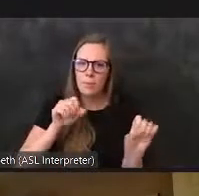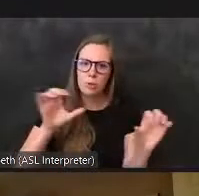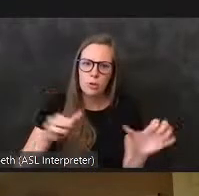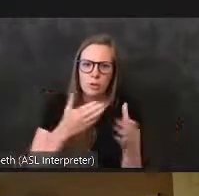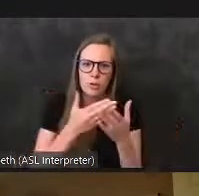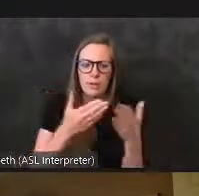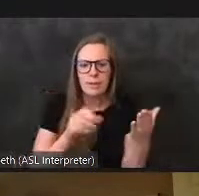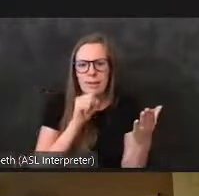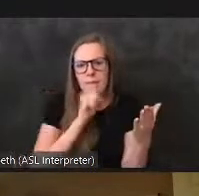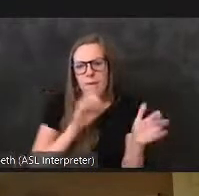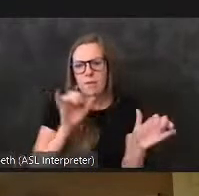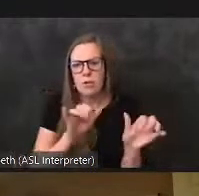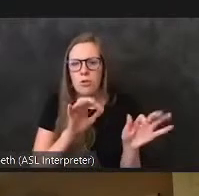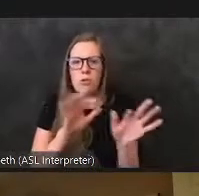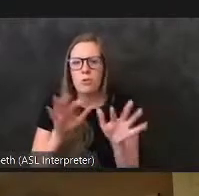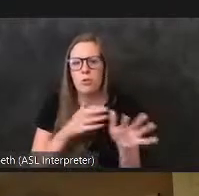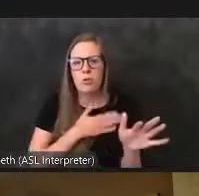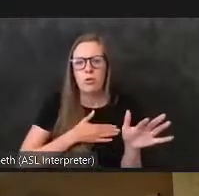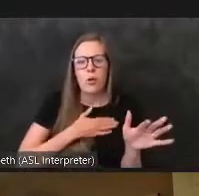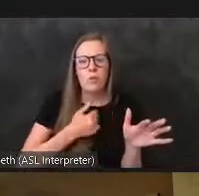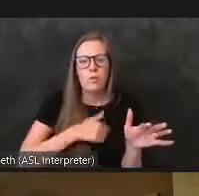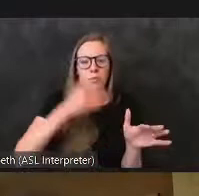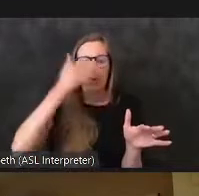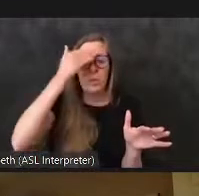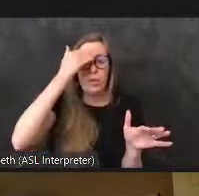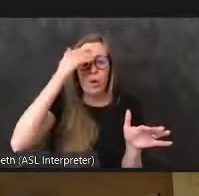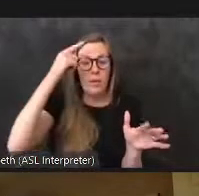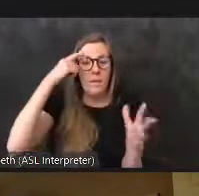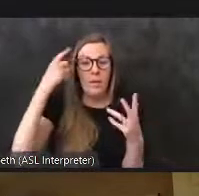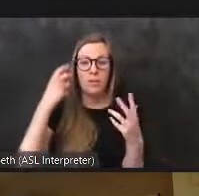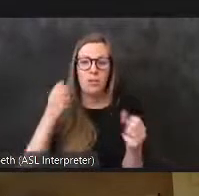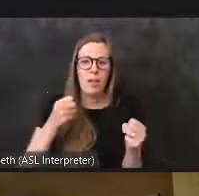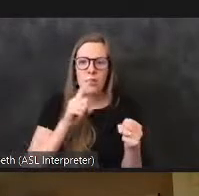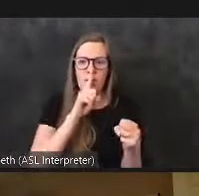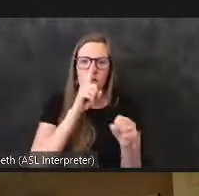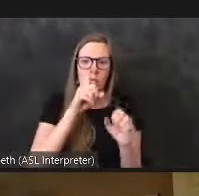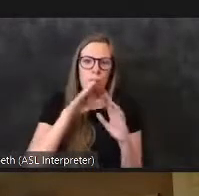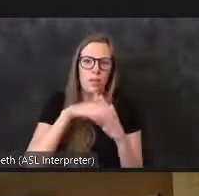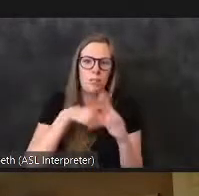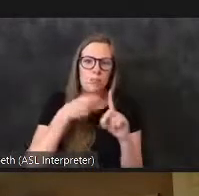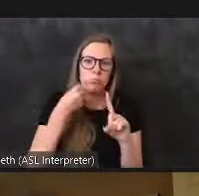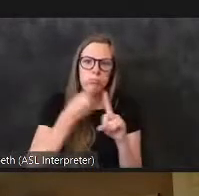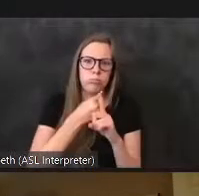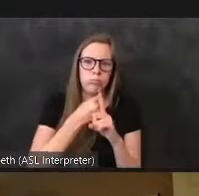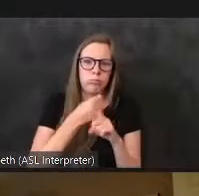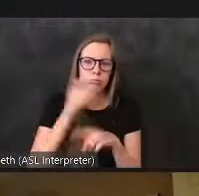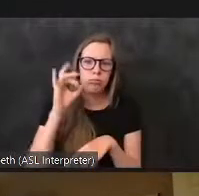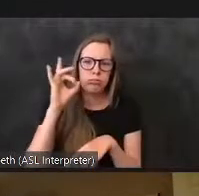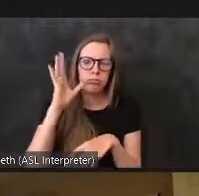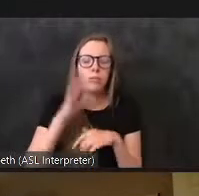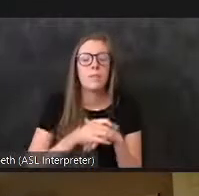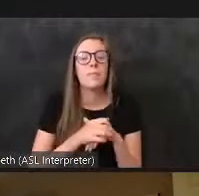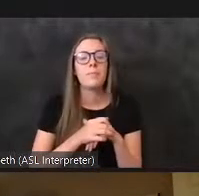hacer lo que a ellos les gusta hacer y que disfruten. Sabemos que la salud mental puede tener un gran impacto durante una pandemia,